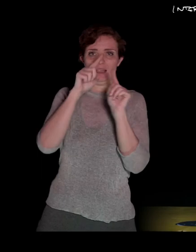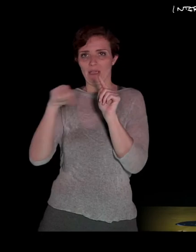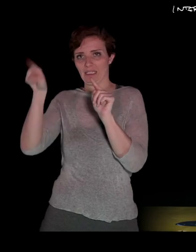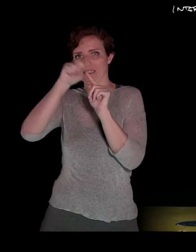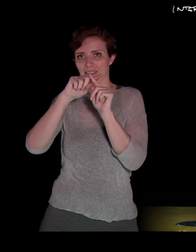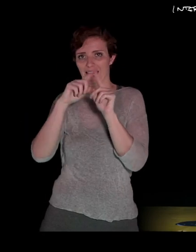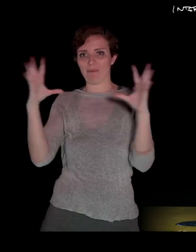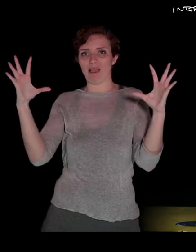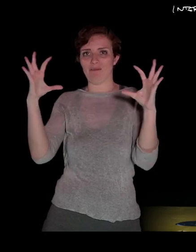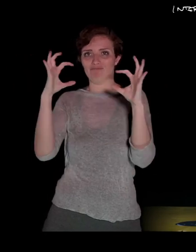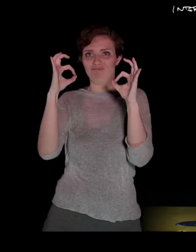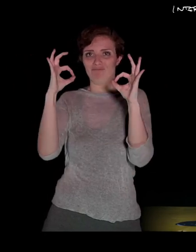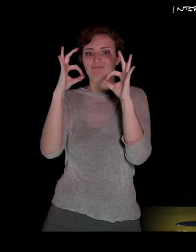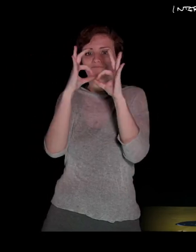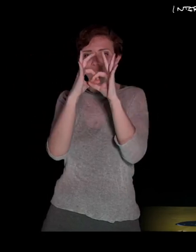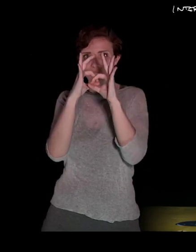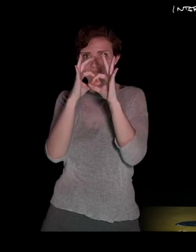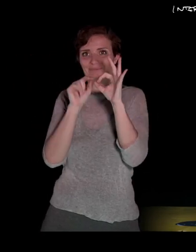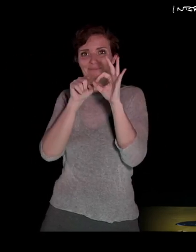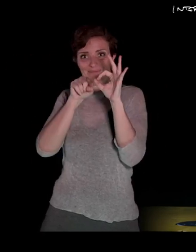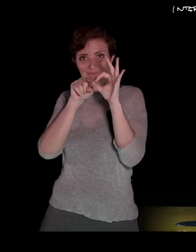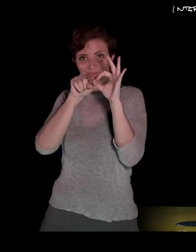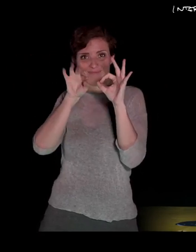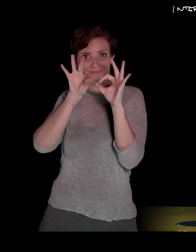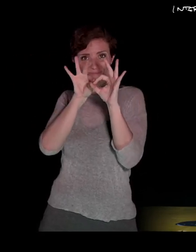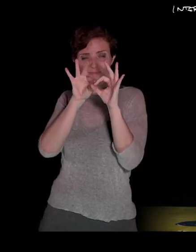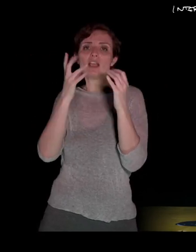L'intersezione tra gli insiemi è anch'essa un insieme.